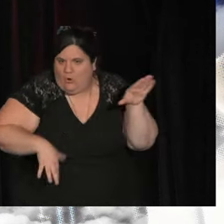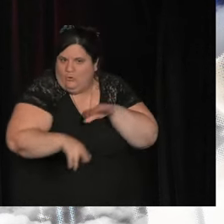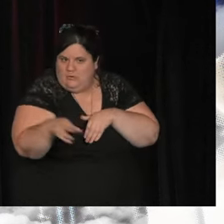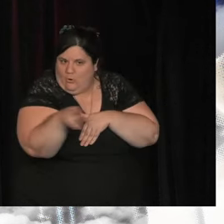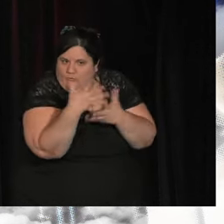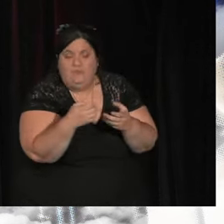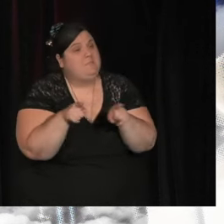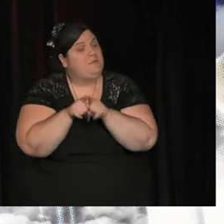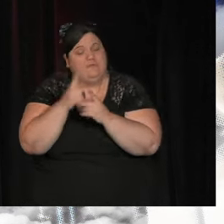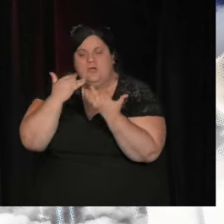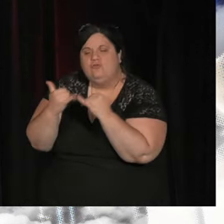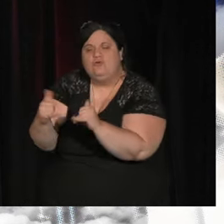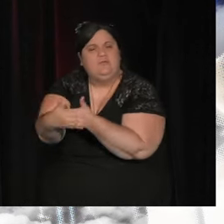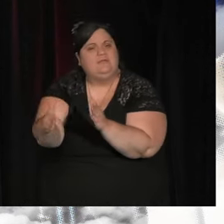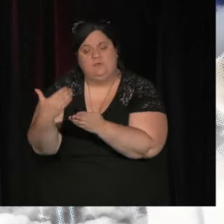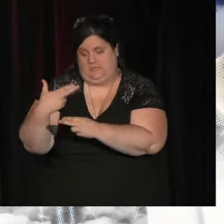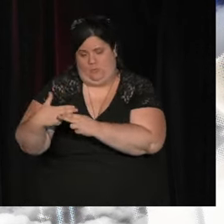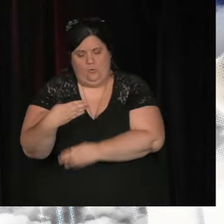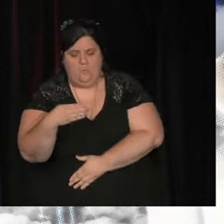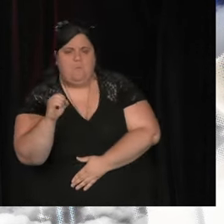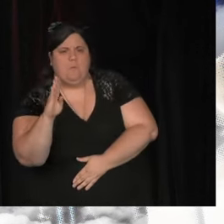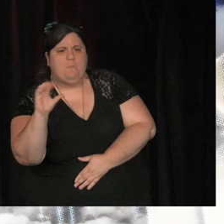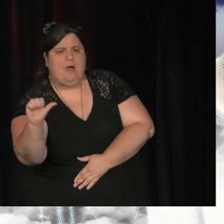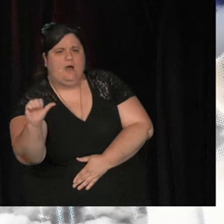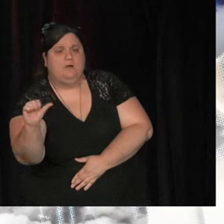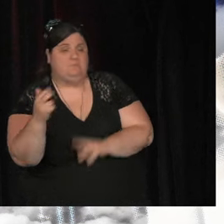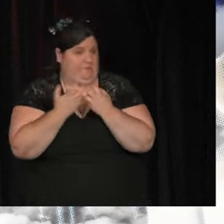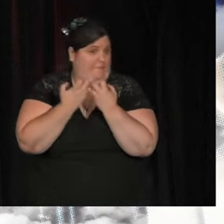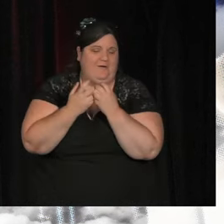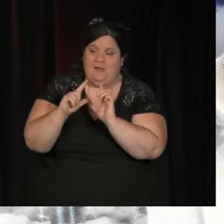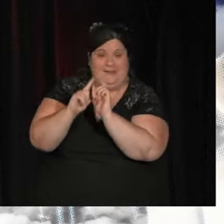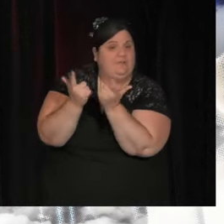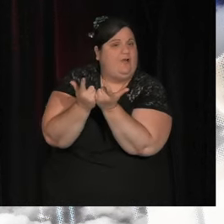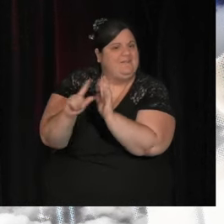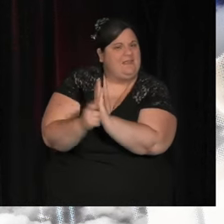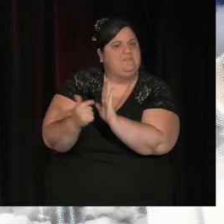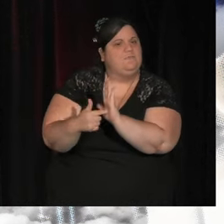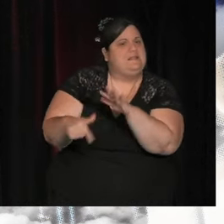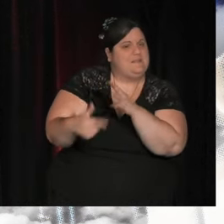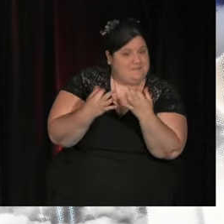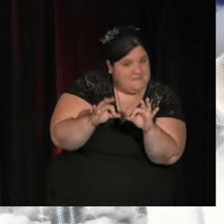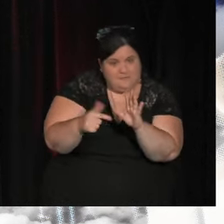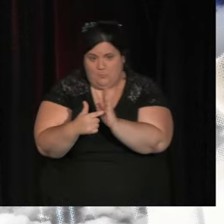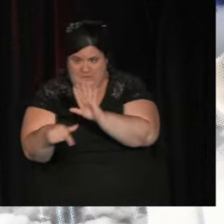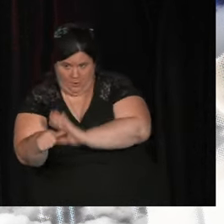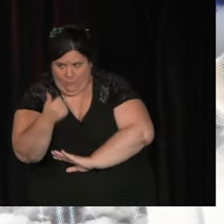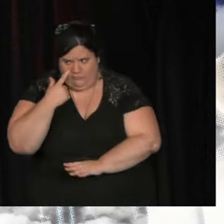qui fonctionnent bien, puisque League of Legends, c'est quoi, c'est 2010, 2011 que ça commence ? C'est ça. Et donc, là, il y a une espèce de cote de popularité qui monte.